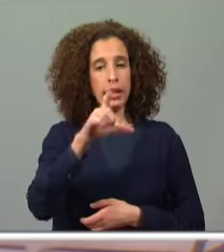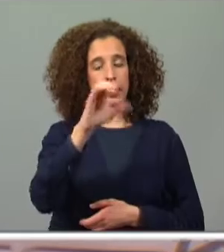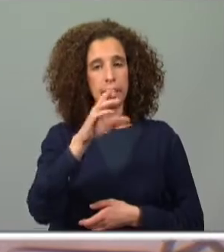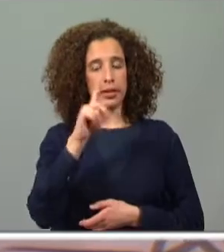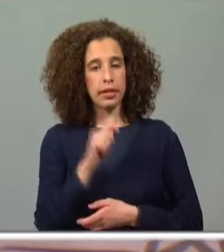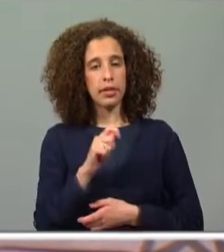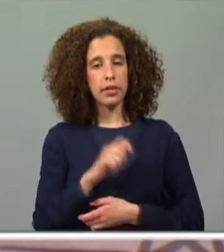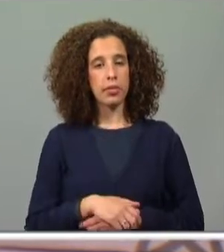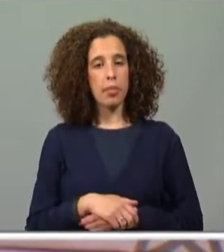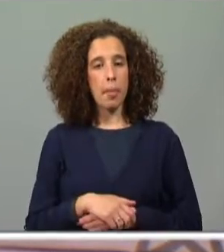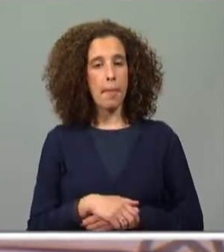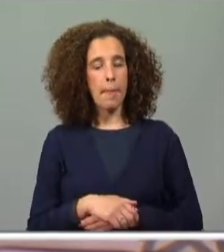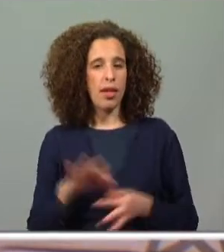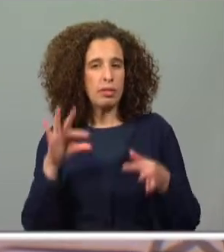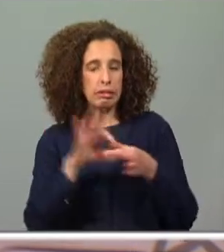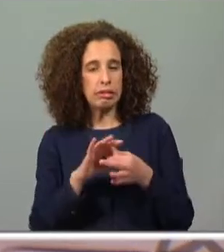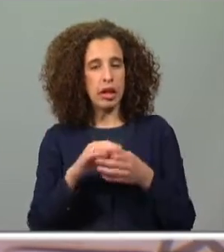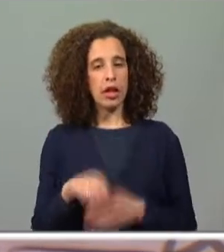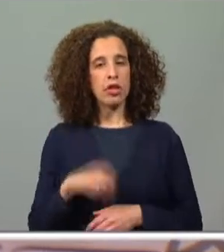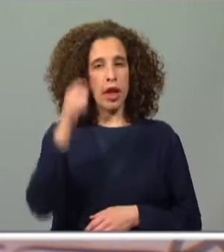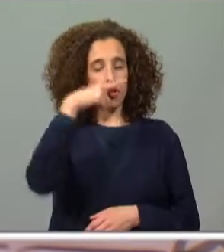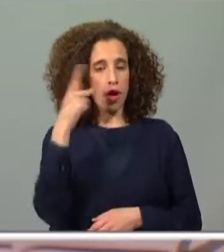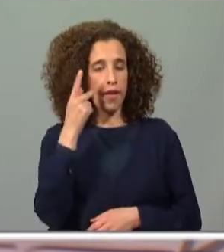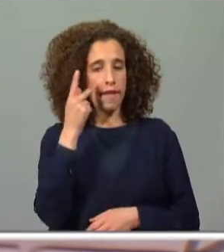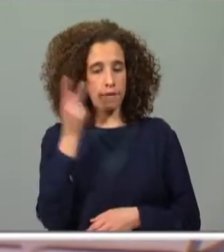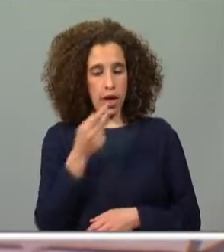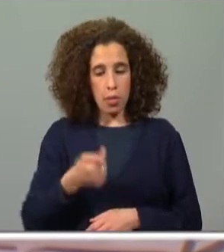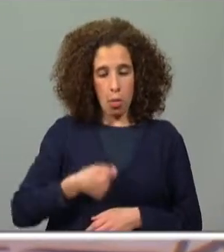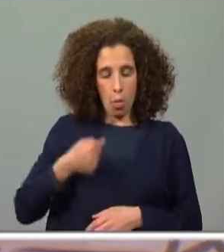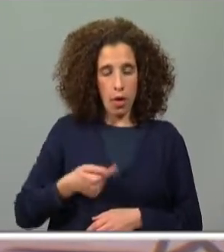pendor de certa forma autobiográfico e por outro lado são a oportunidade para 有點自傳和另一方面是機會